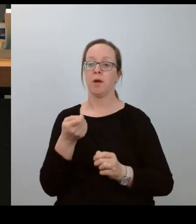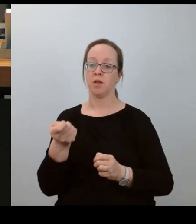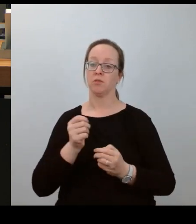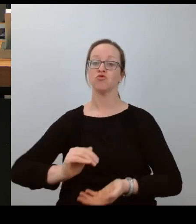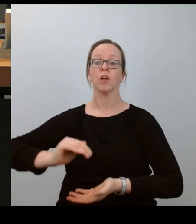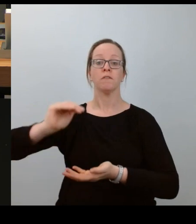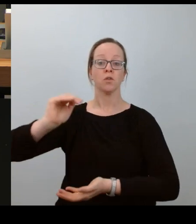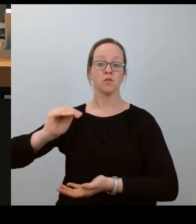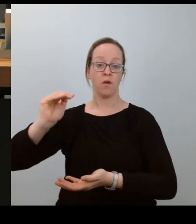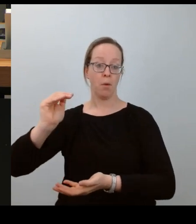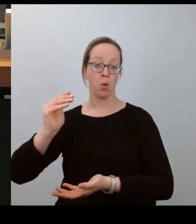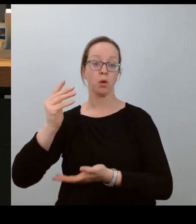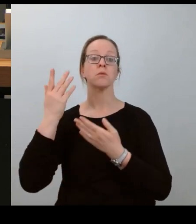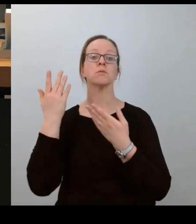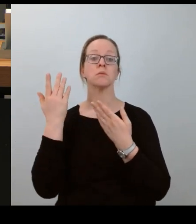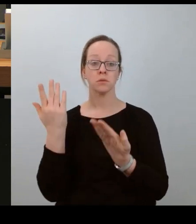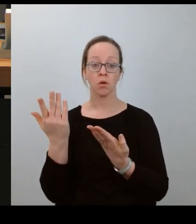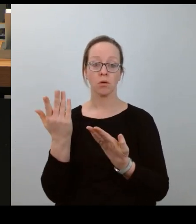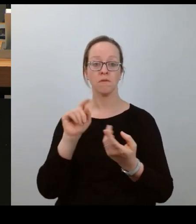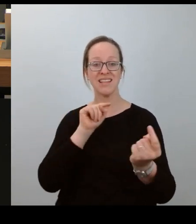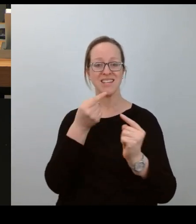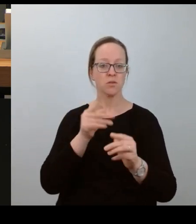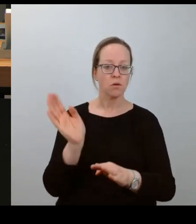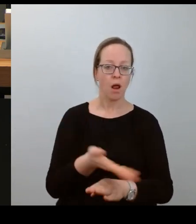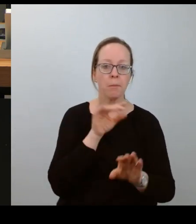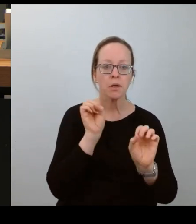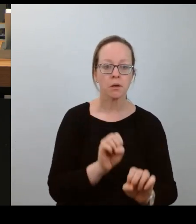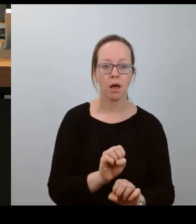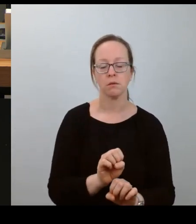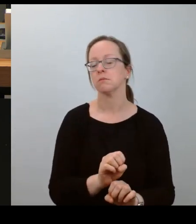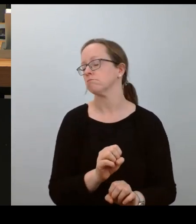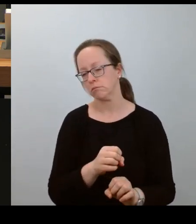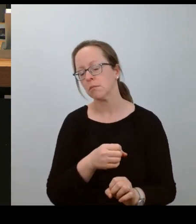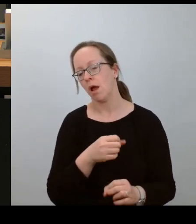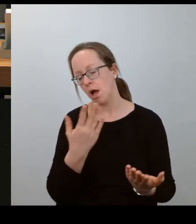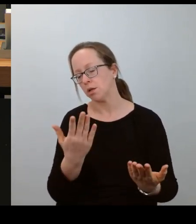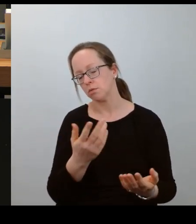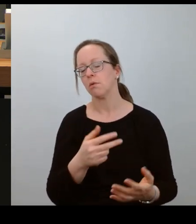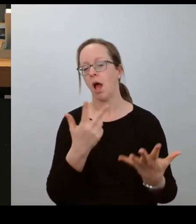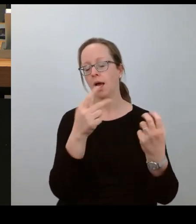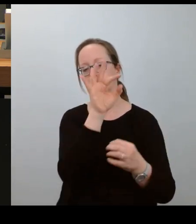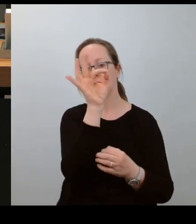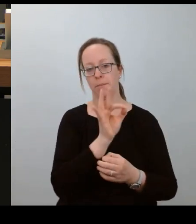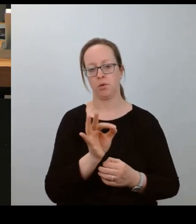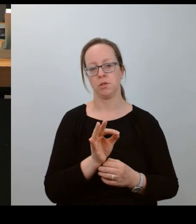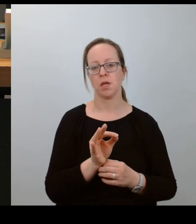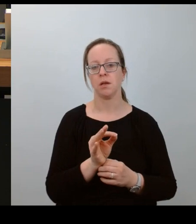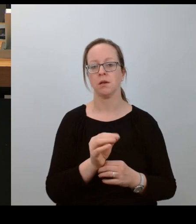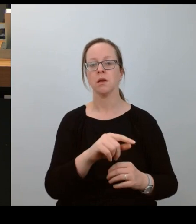planungsrechtliche Sicherung tatsächlich nur noch um die Übrigen kümmern. Auch da müssen wir uns übrigens mit dem Finanzsenar